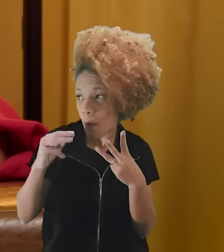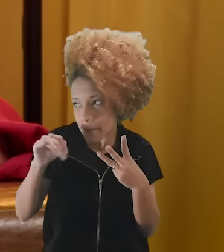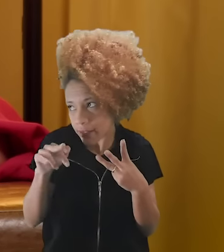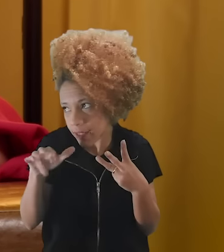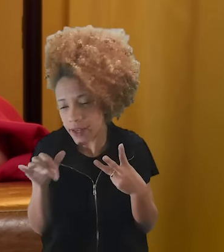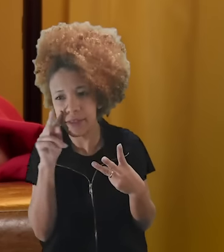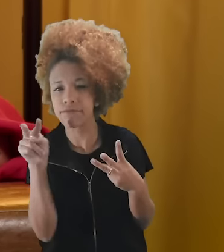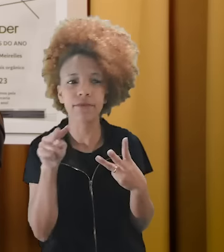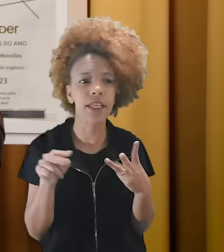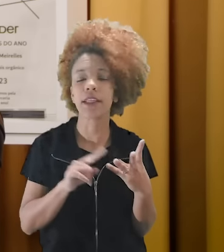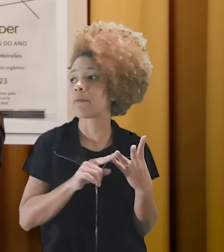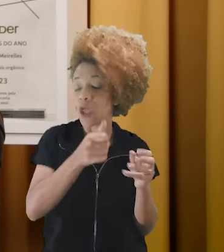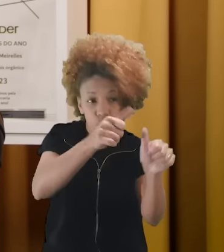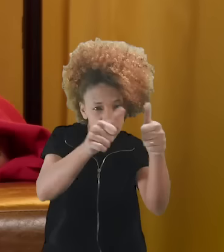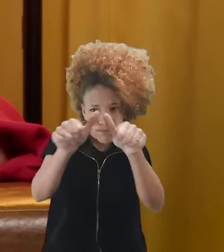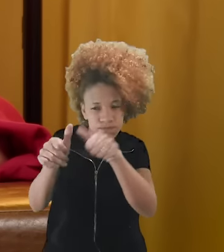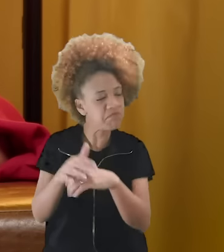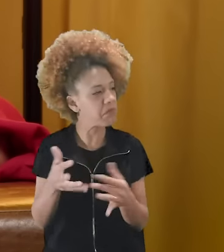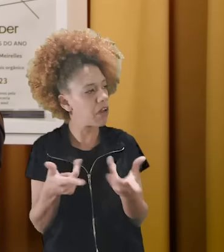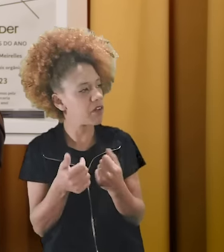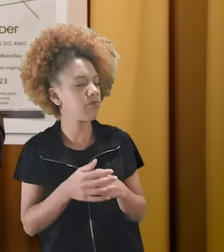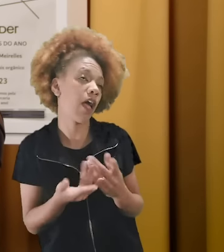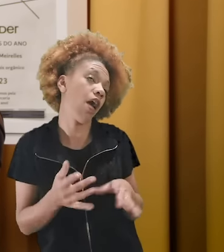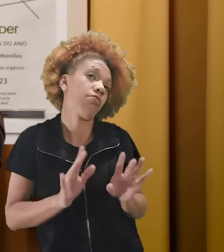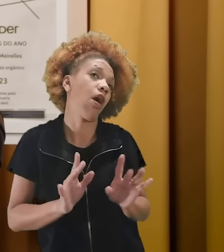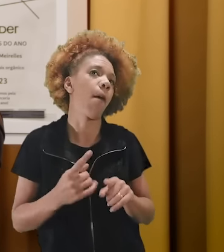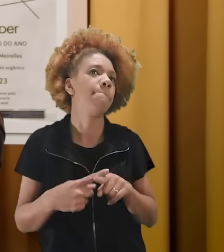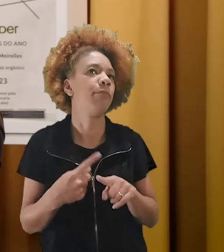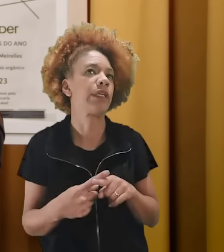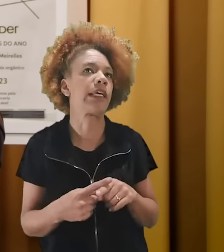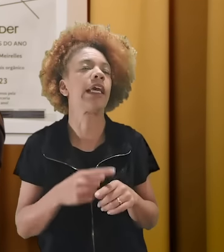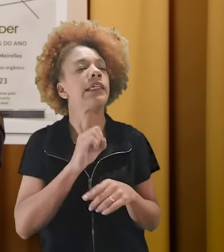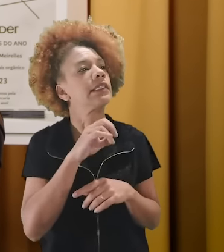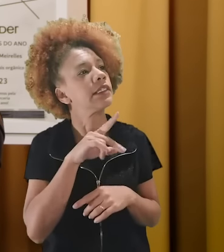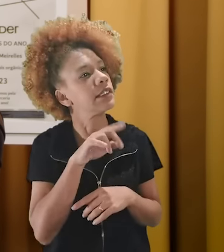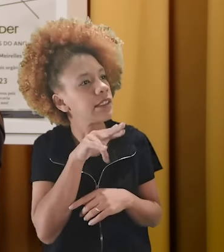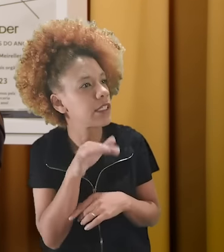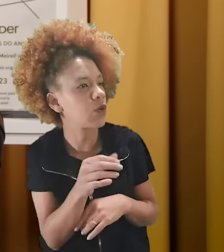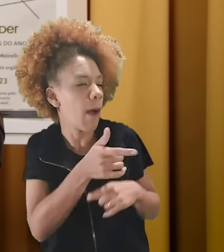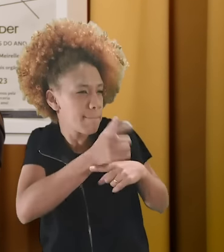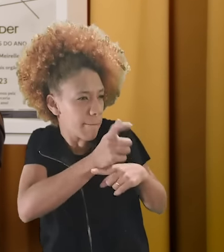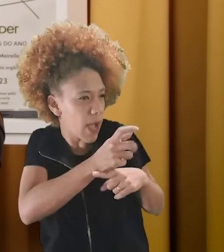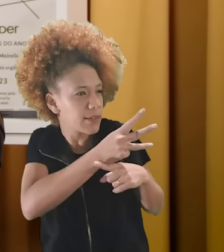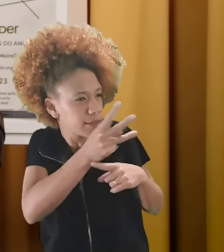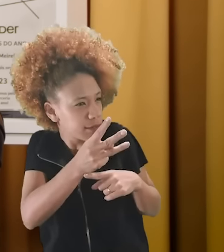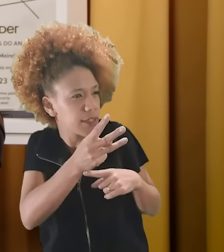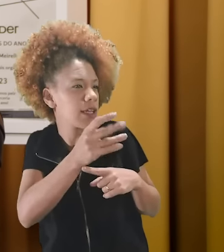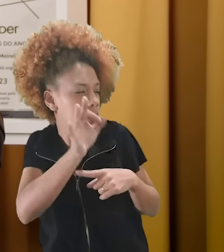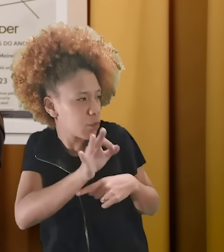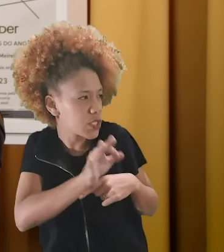também maravilhoso então como é que esse analist ele fala ah não porque Sandrinho já matou 33% em